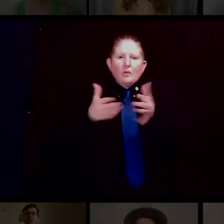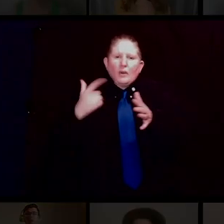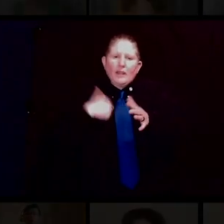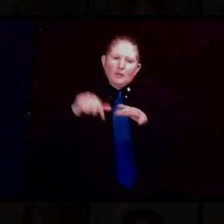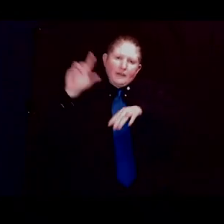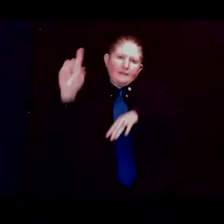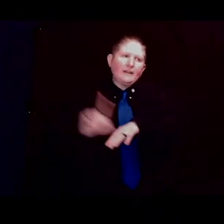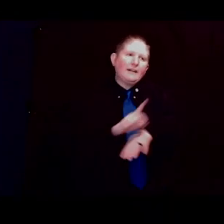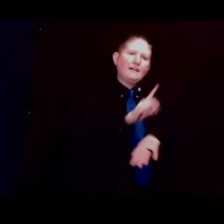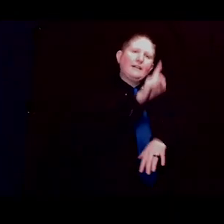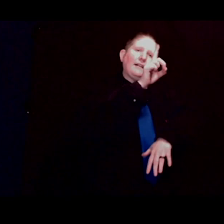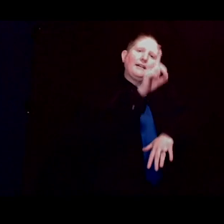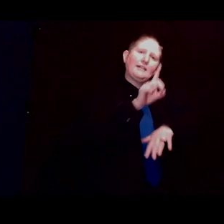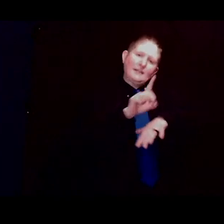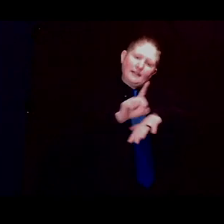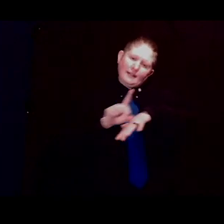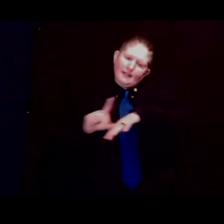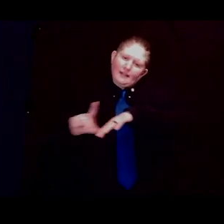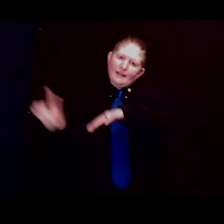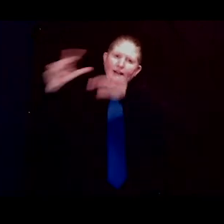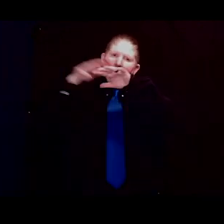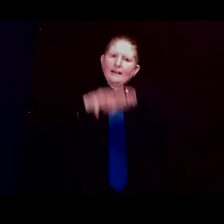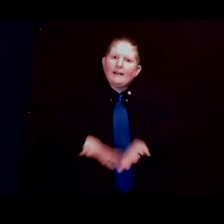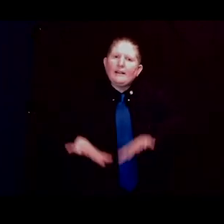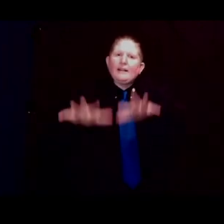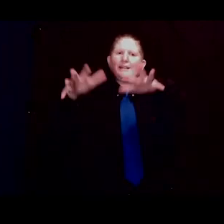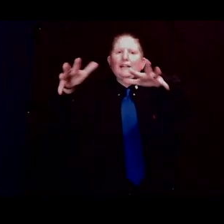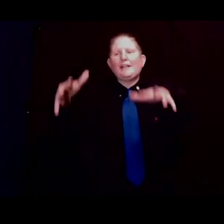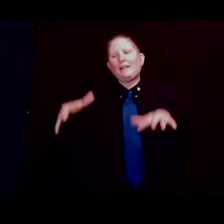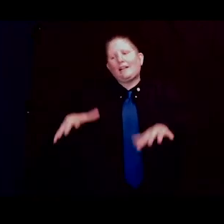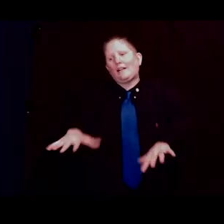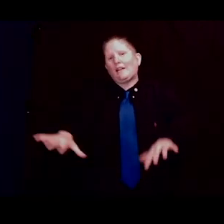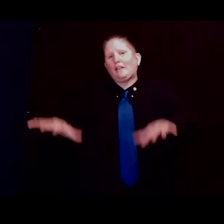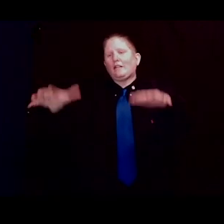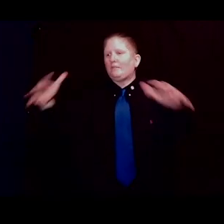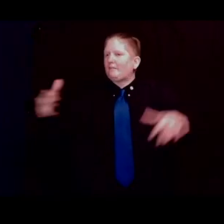La forma en que crecemos